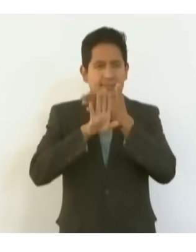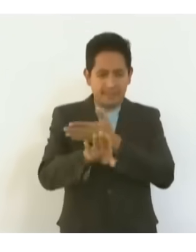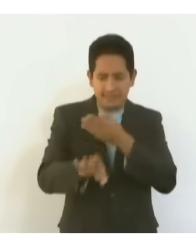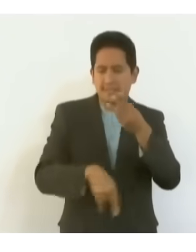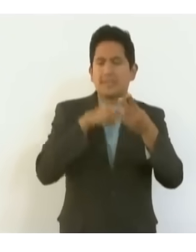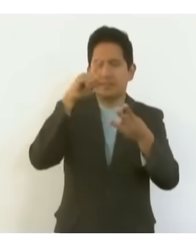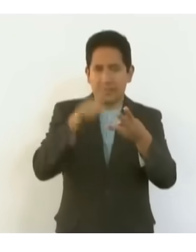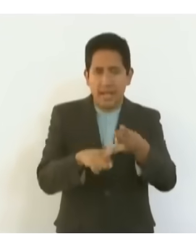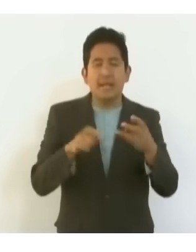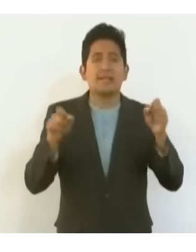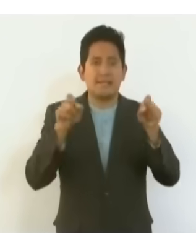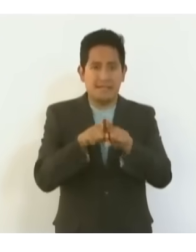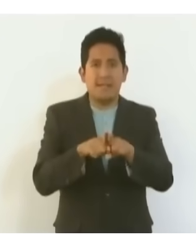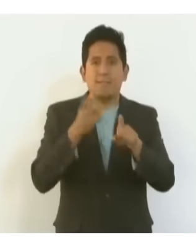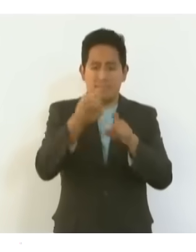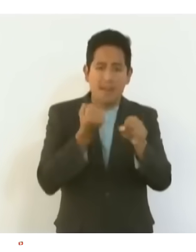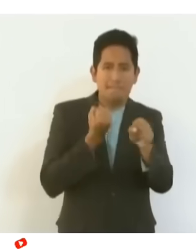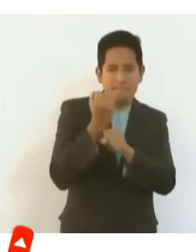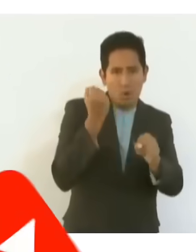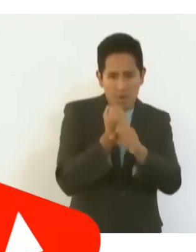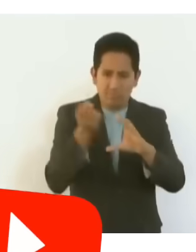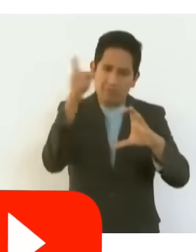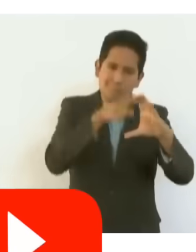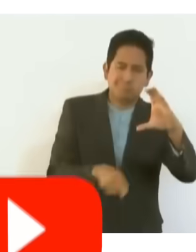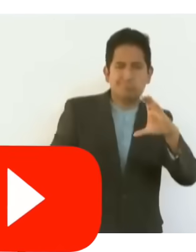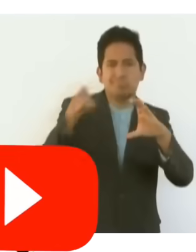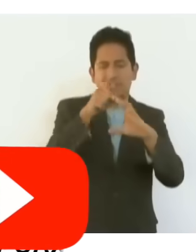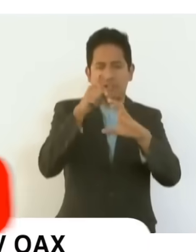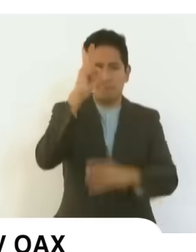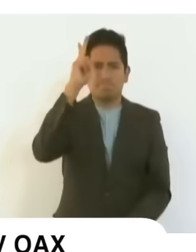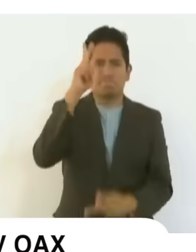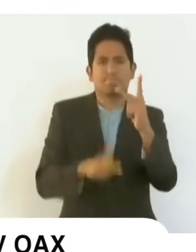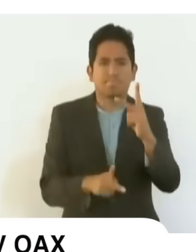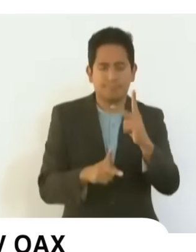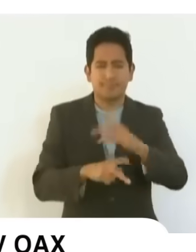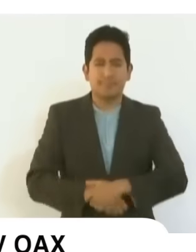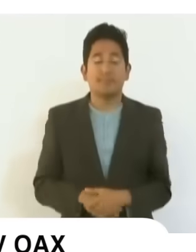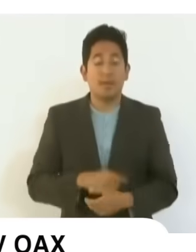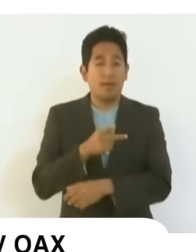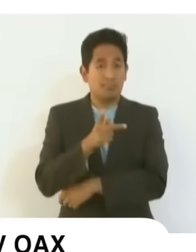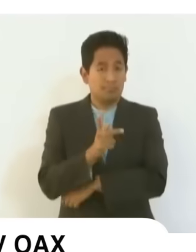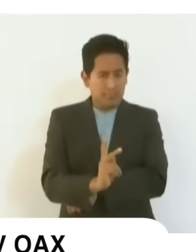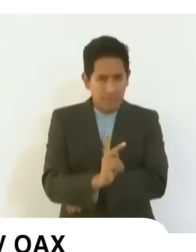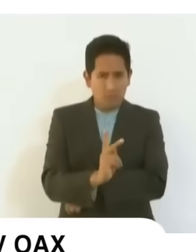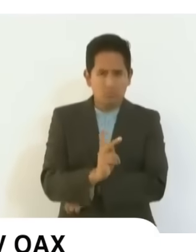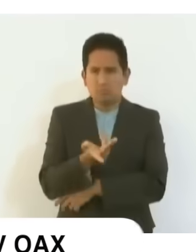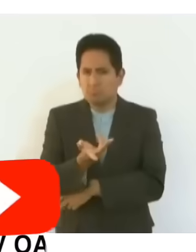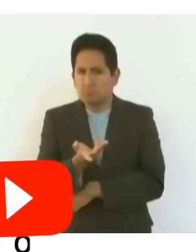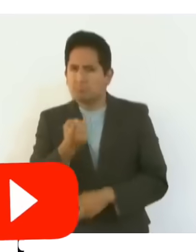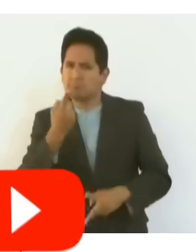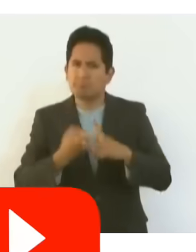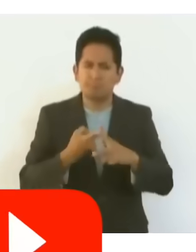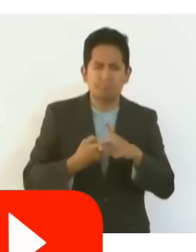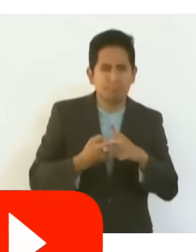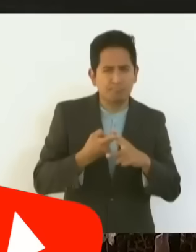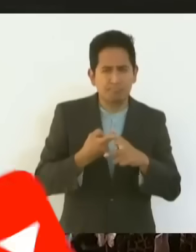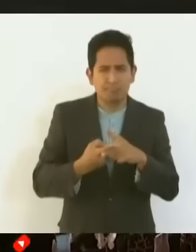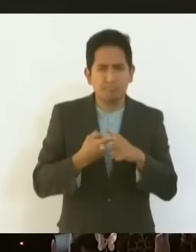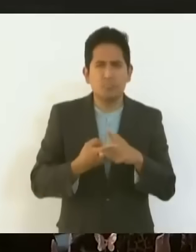se cortan ciclos de violencia. Pero, ¿cuáles son los números, los resultados de esta acción?